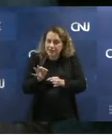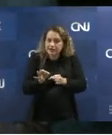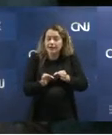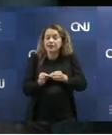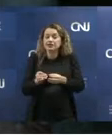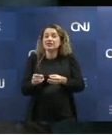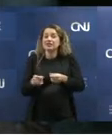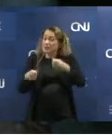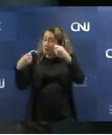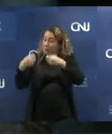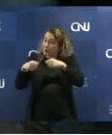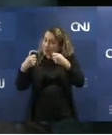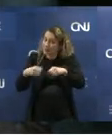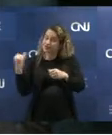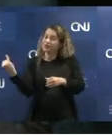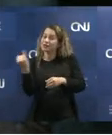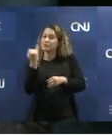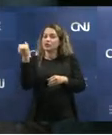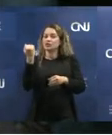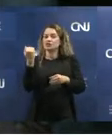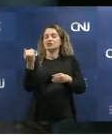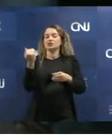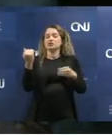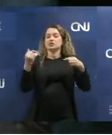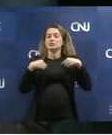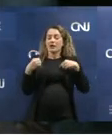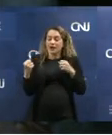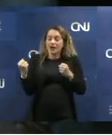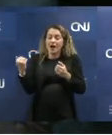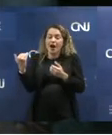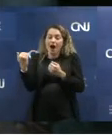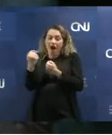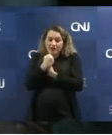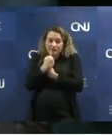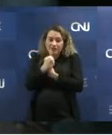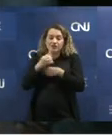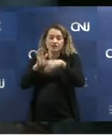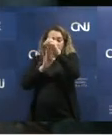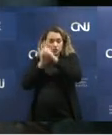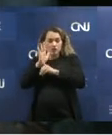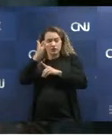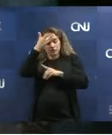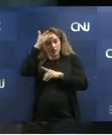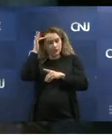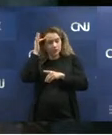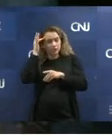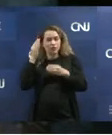para a defesa dos direitos das pessoas. A atenção que se requer os fatos do caso judicial